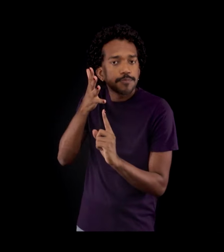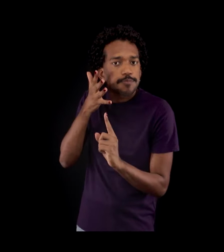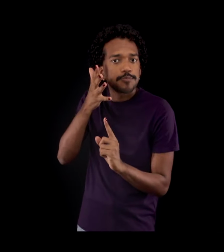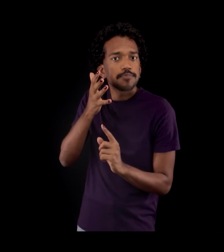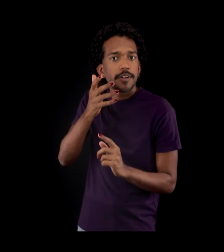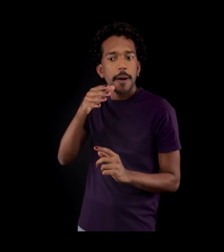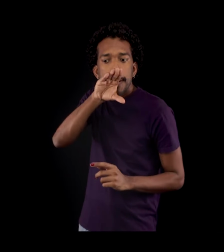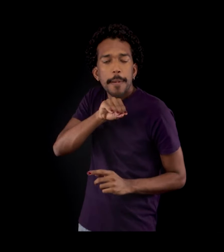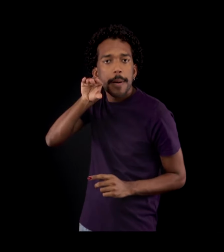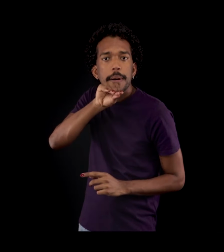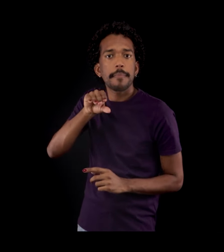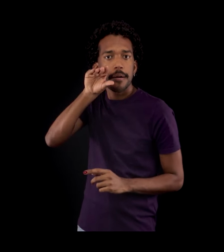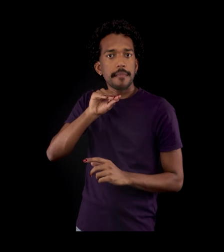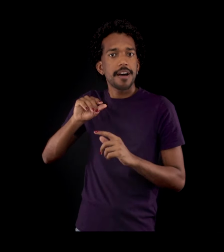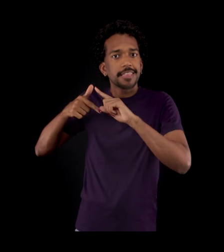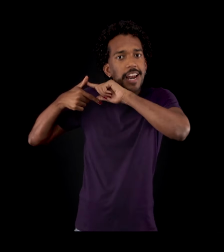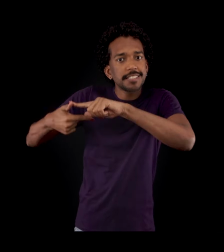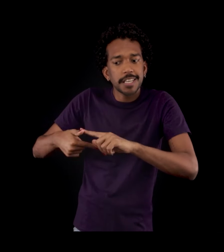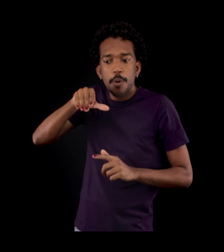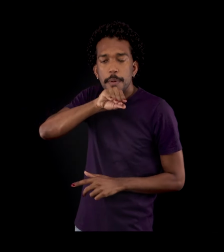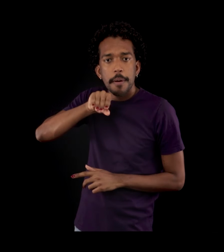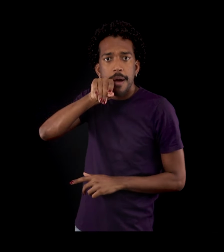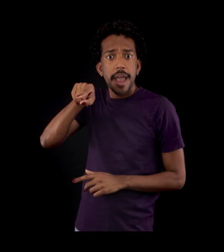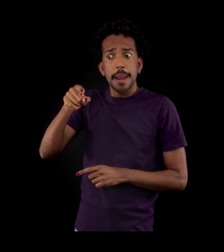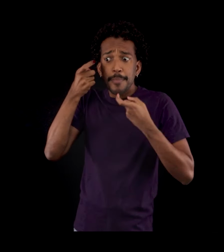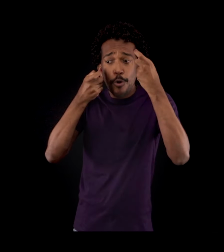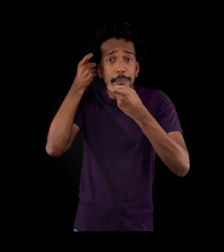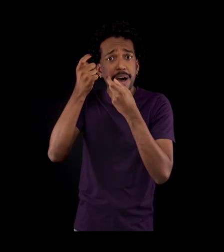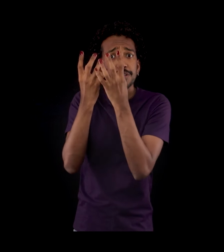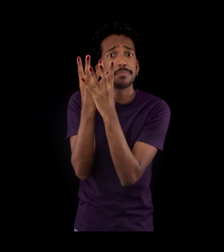esse iorubá que falo que é oral, tradição oral – se perdesse.